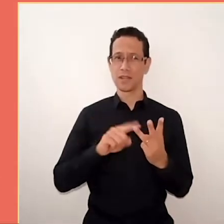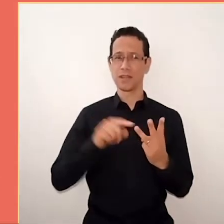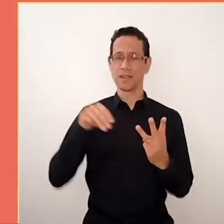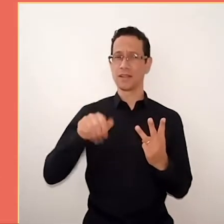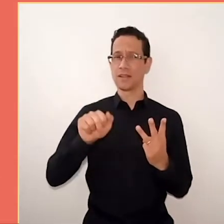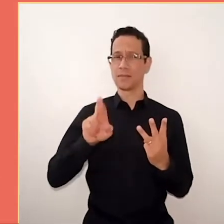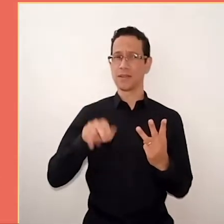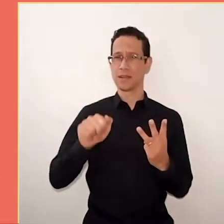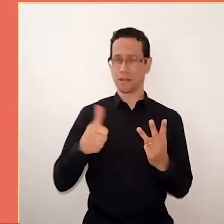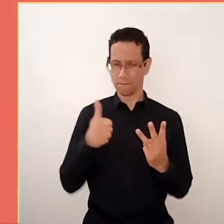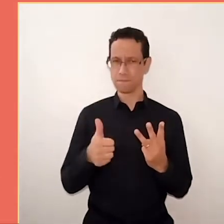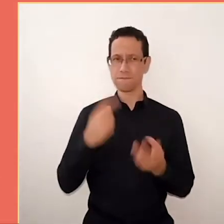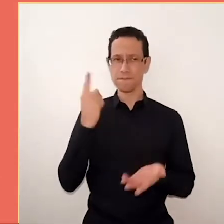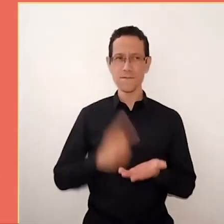Combinado, Dolores, pra mim está ótimo.